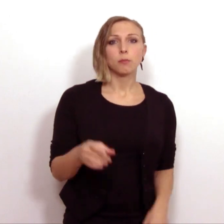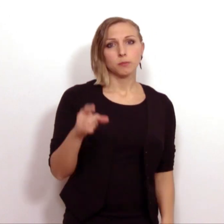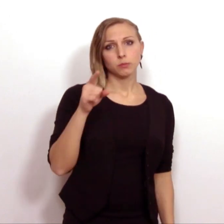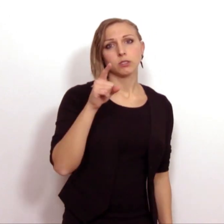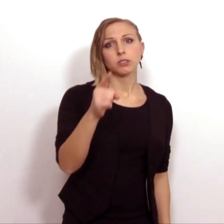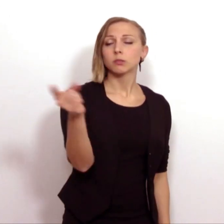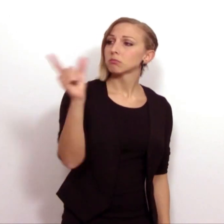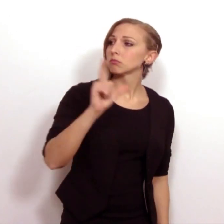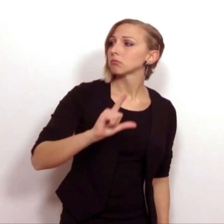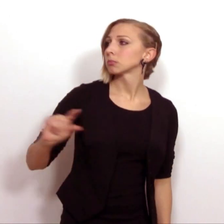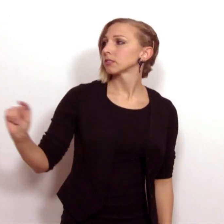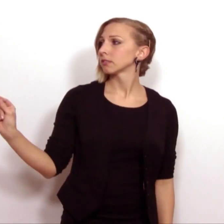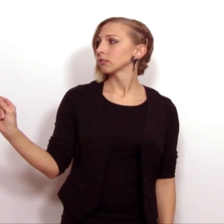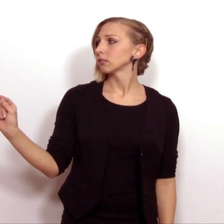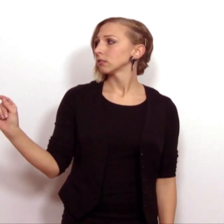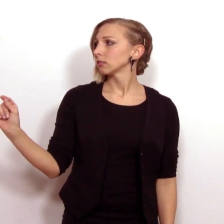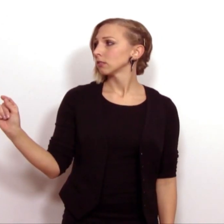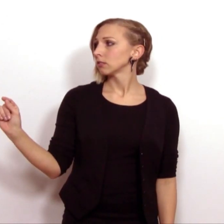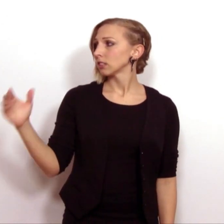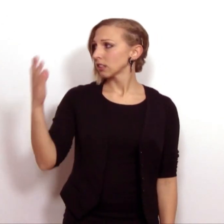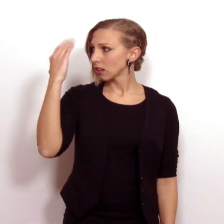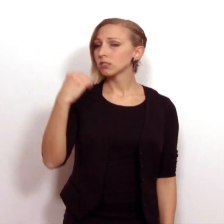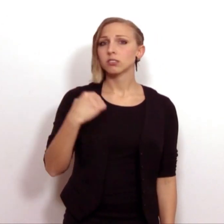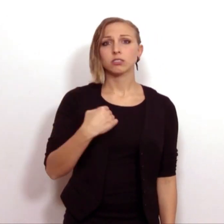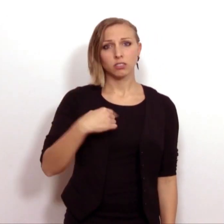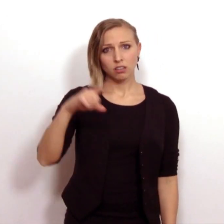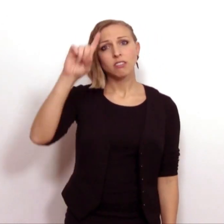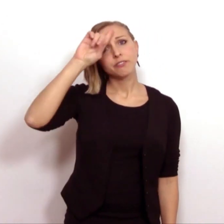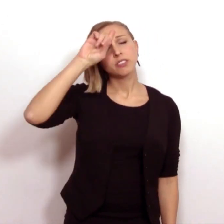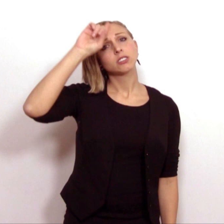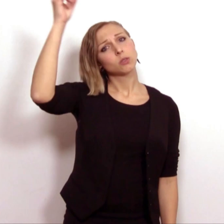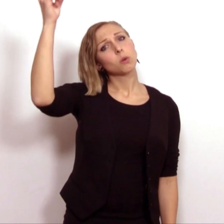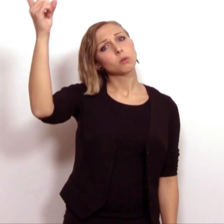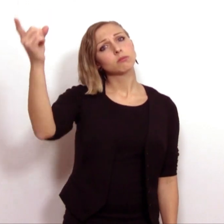Om du lämnar mig, kan jag väl det förstå.